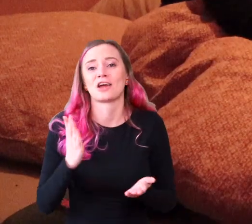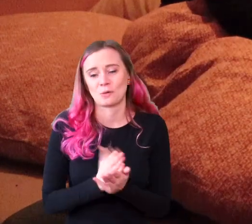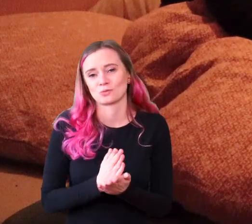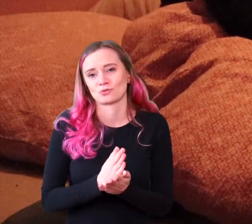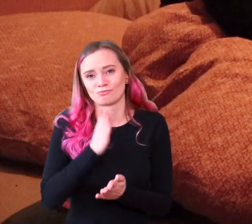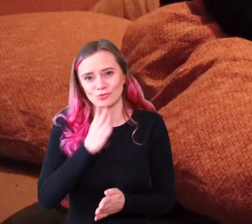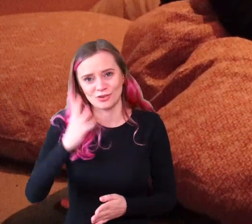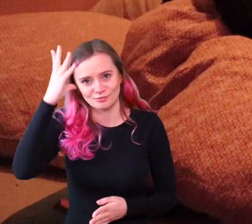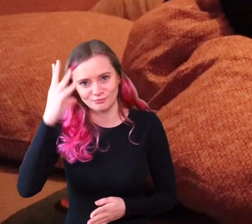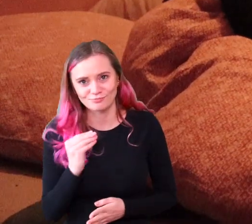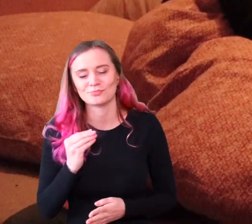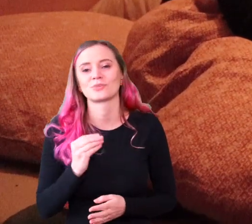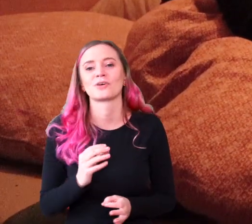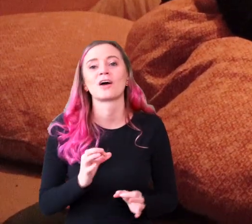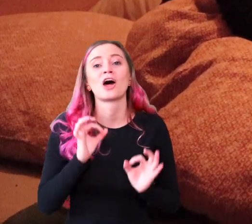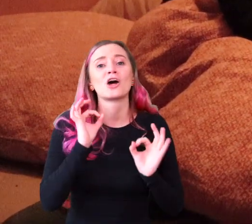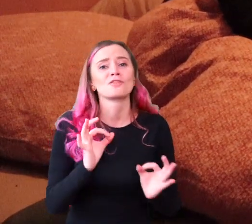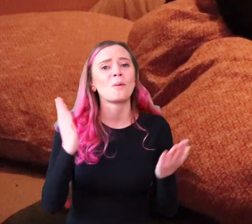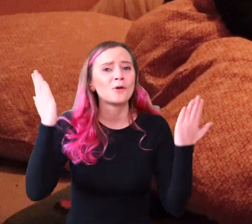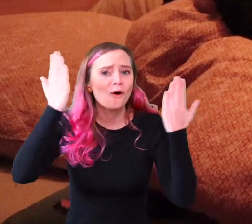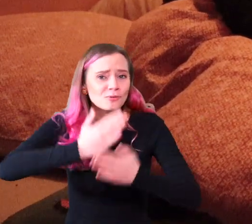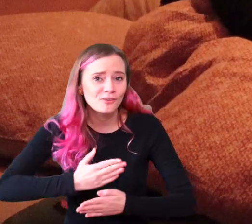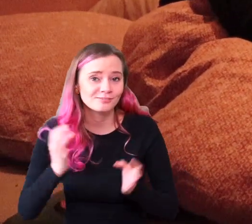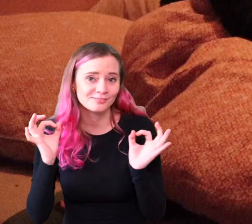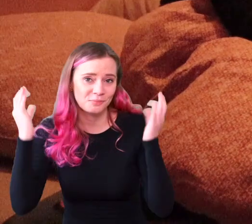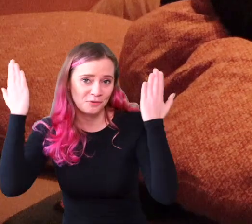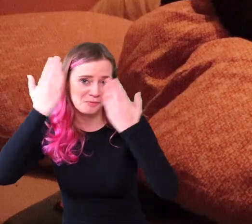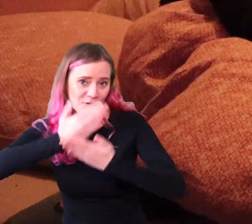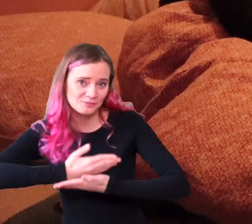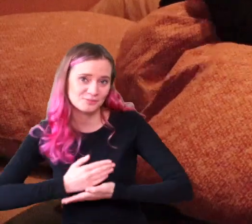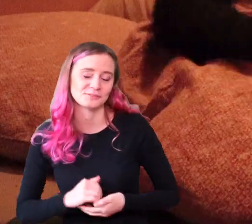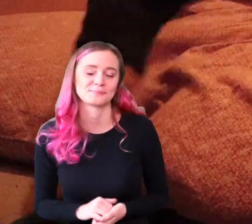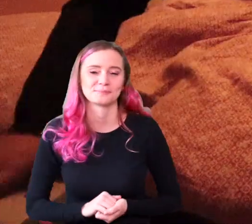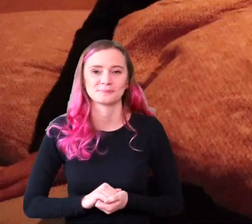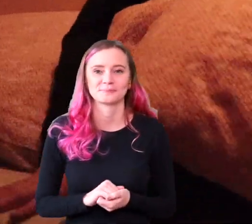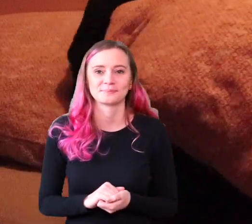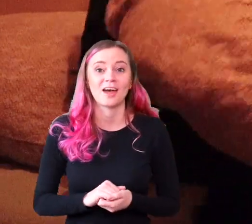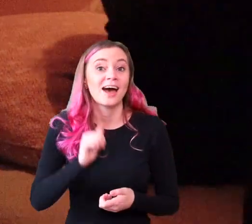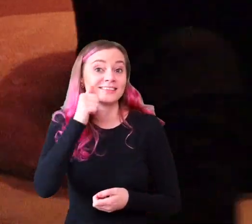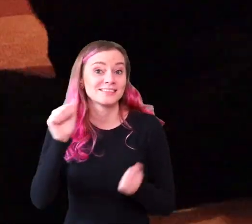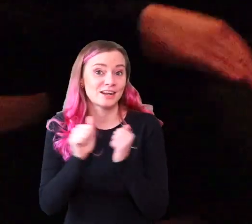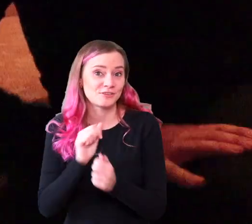Dobrou noc, dobrou noc :) Zítra se znovu uvidíme...